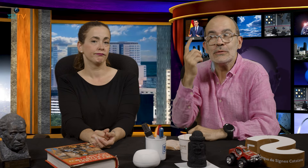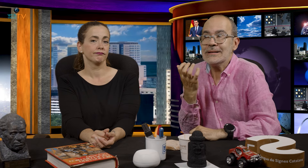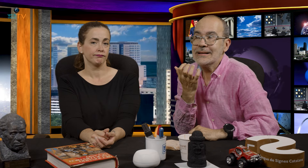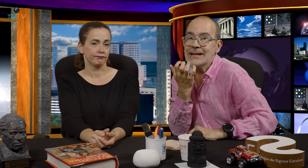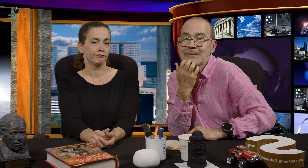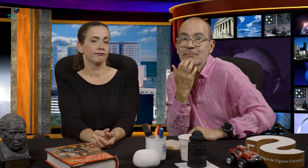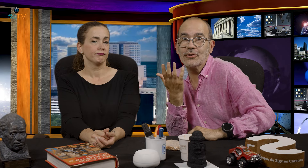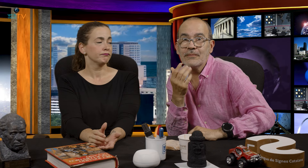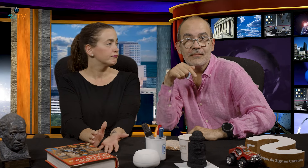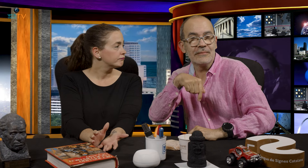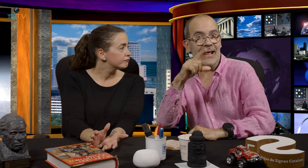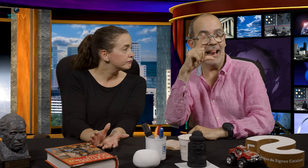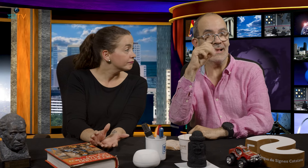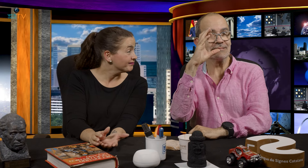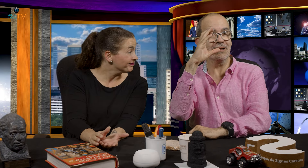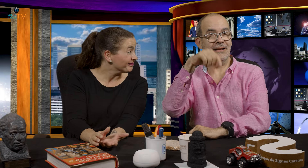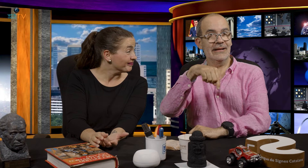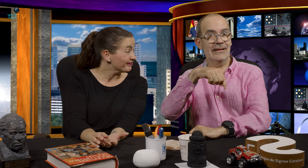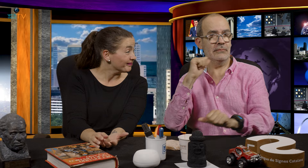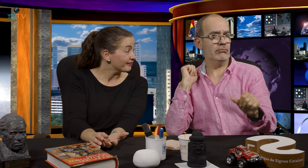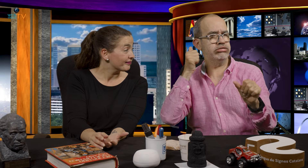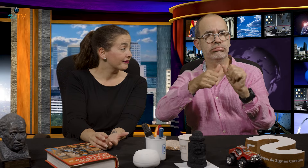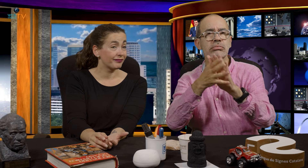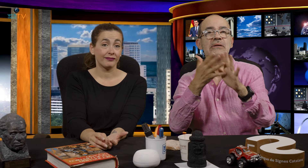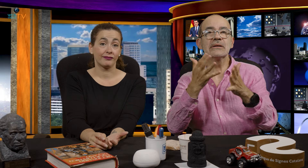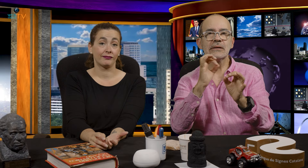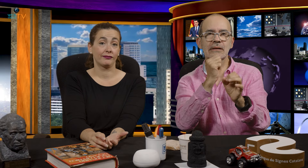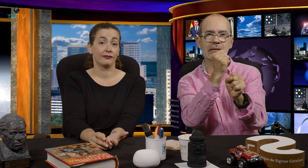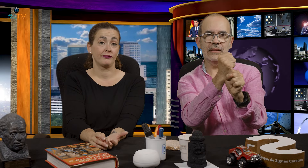por ejemplo, de la LSC. Aquí decimos “trabajo”,